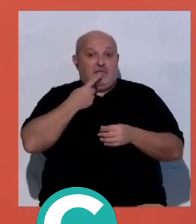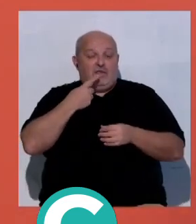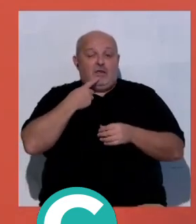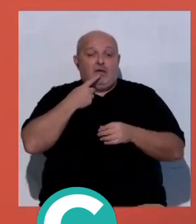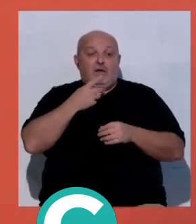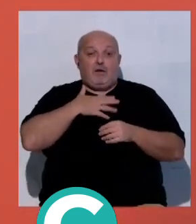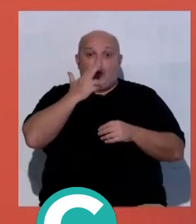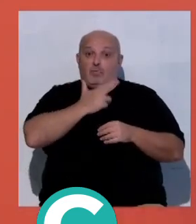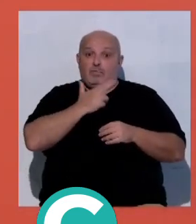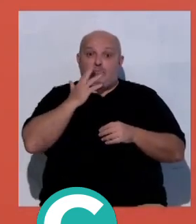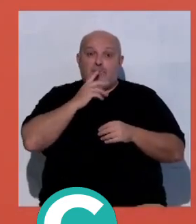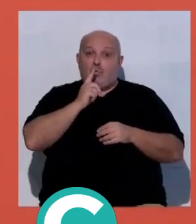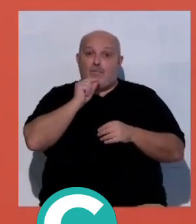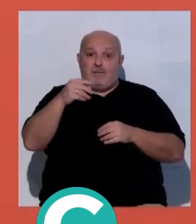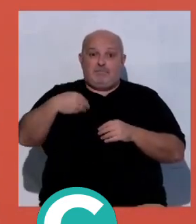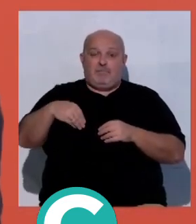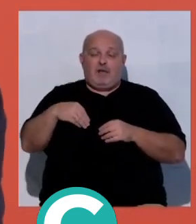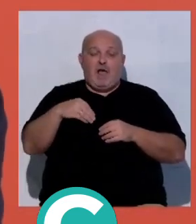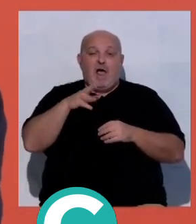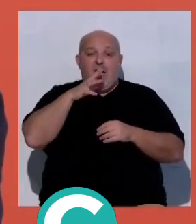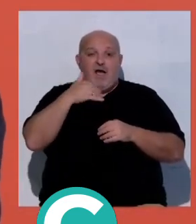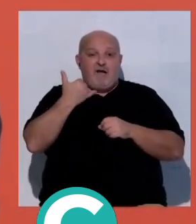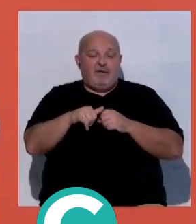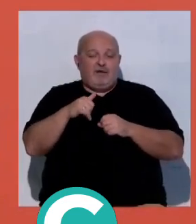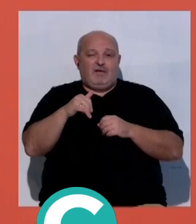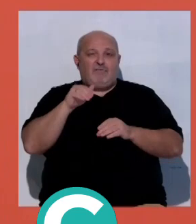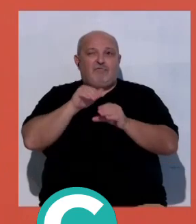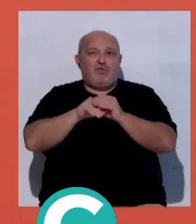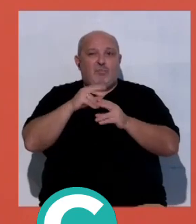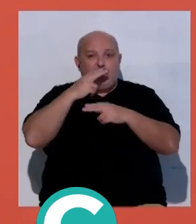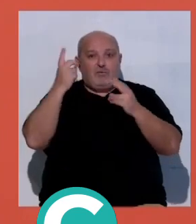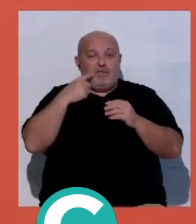del compromiso de Moreno Bonilla en lugar del compromiso de los fondos públicos de Andalucía